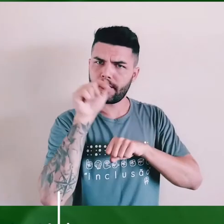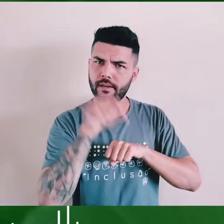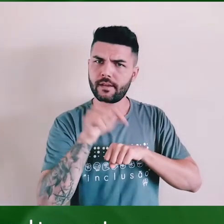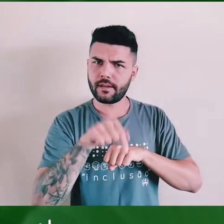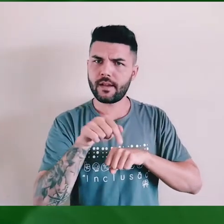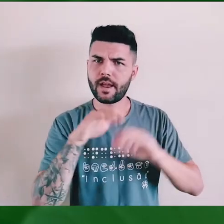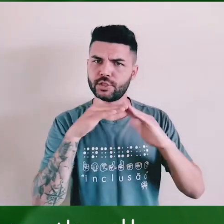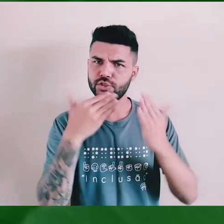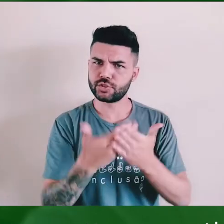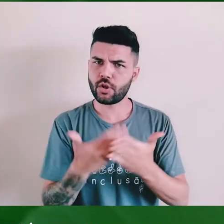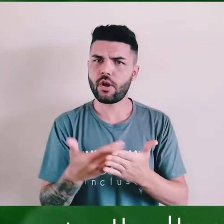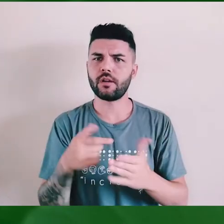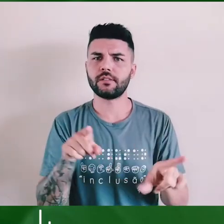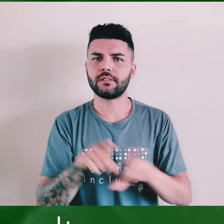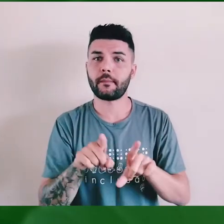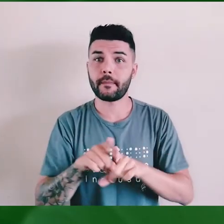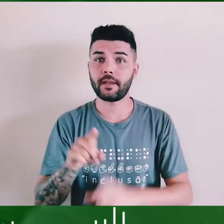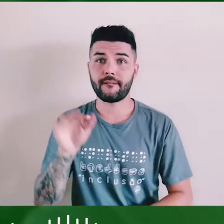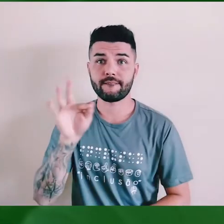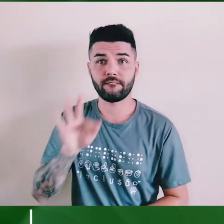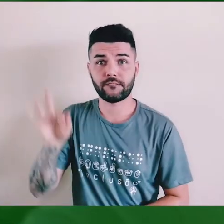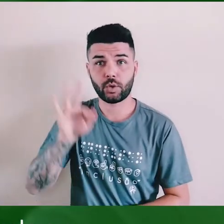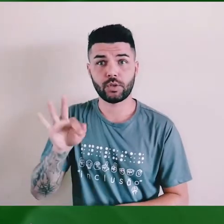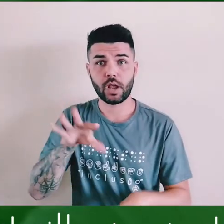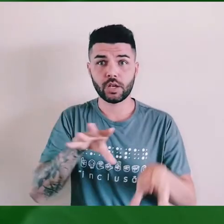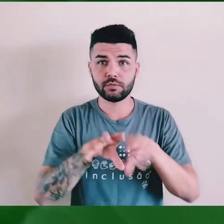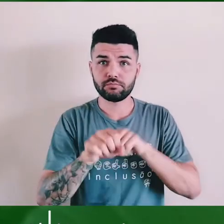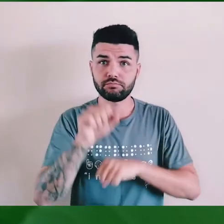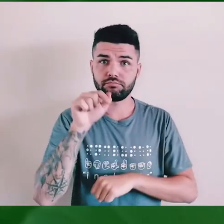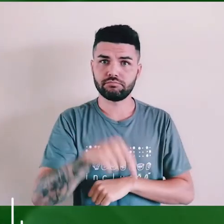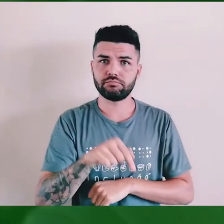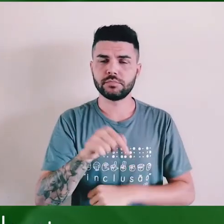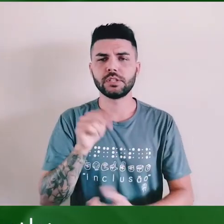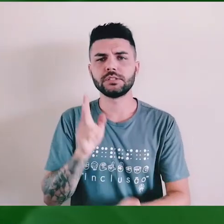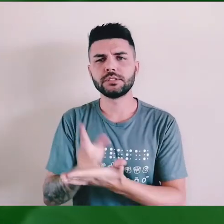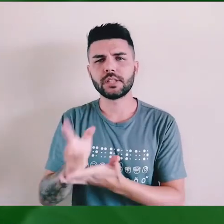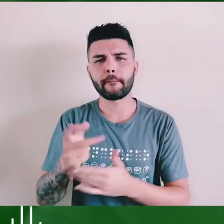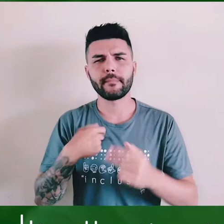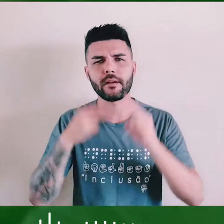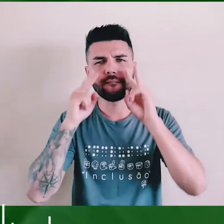no colégio e na faculdade também. E como eu sempre tive essa visão de ser jornalista,